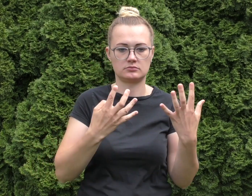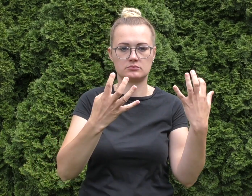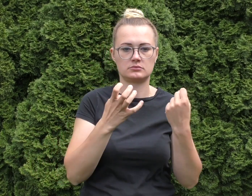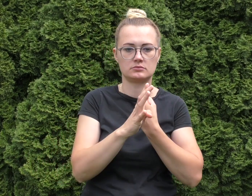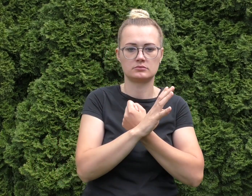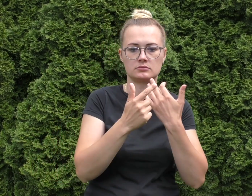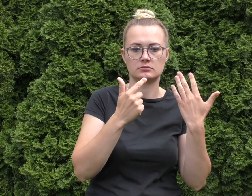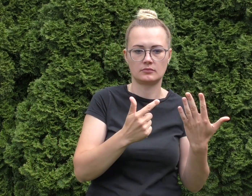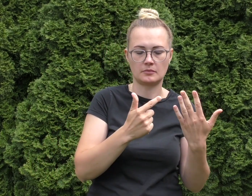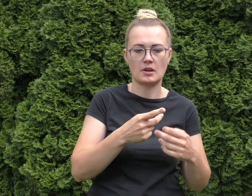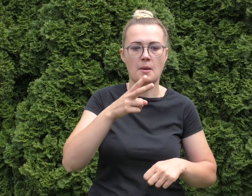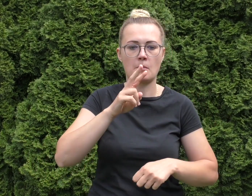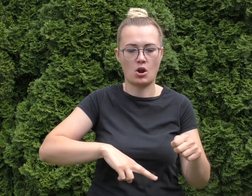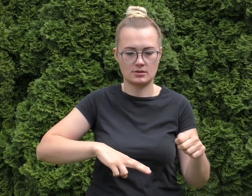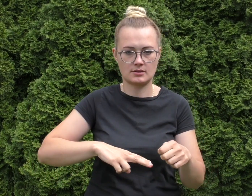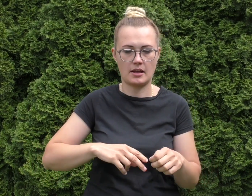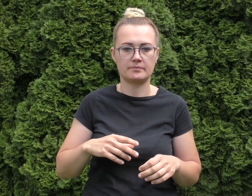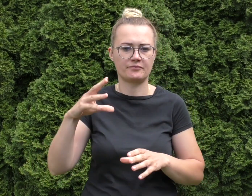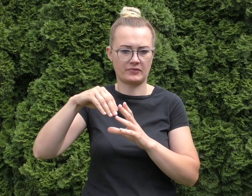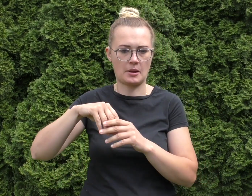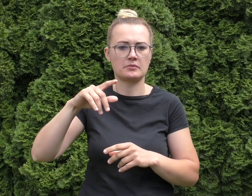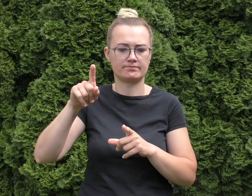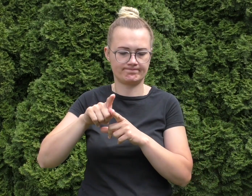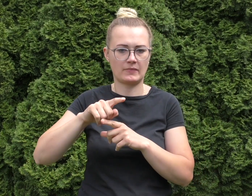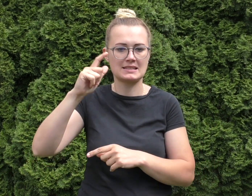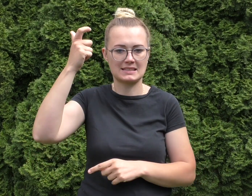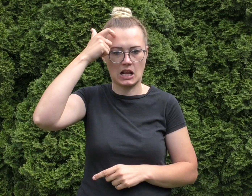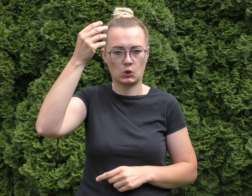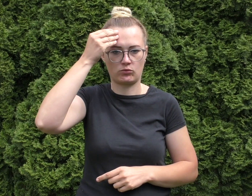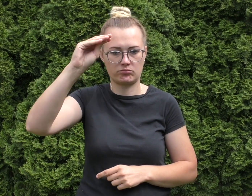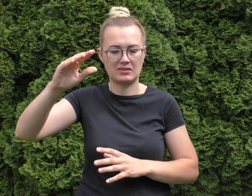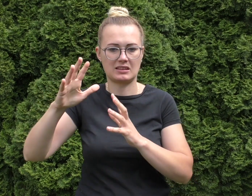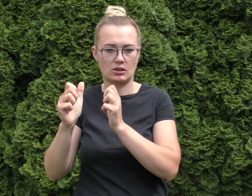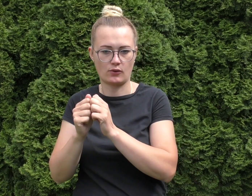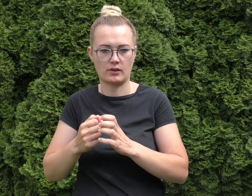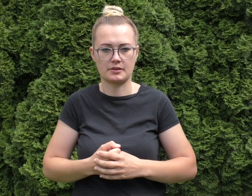997 – policja (Centrum Powiadamiania Ratunkowego)